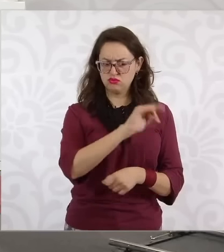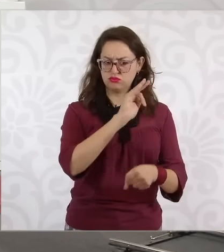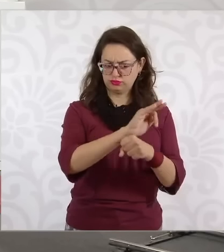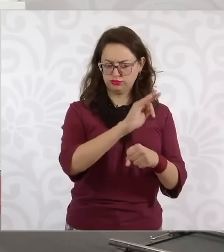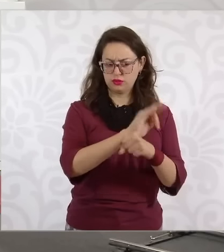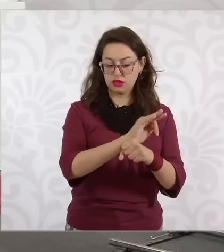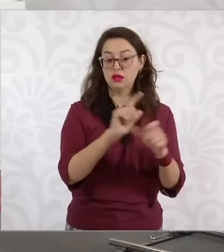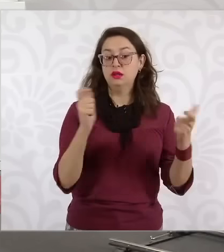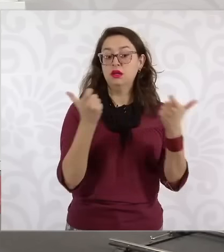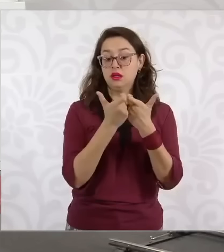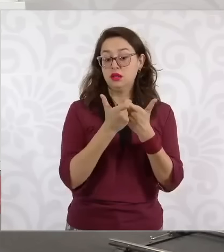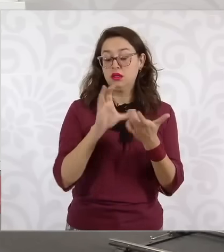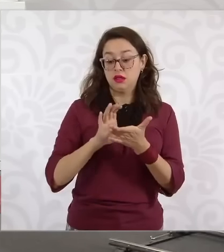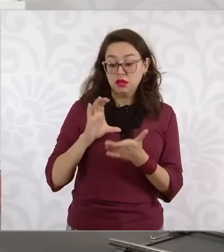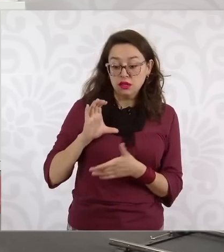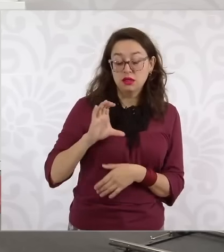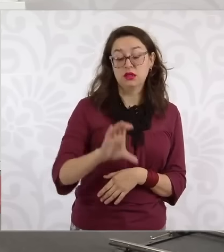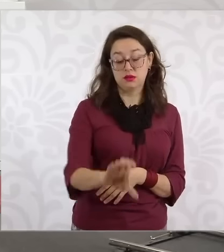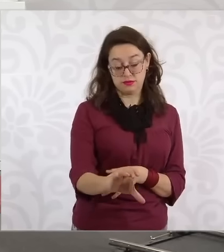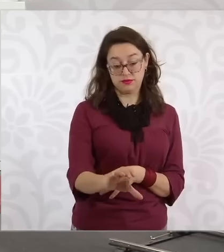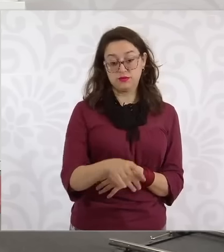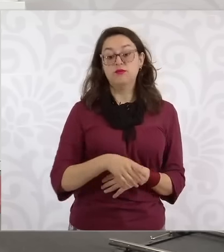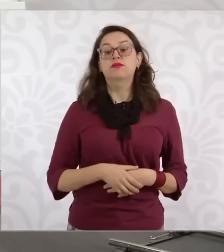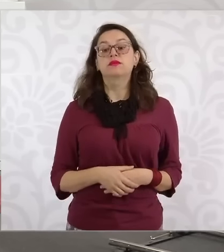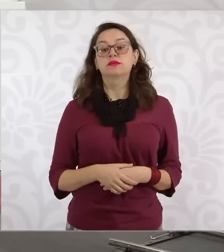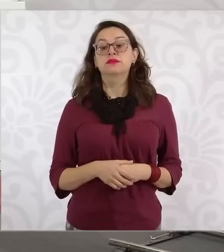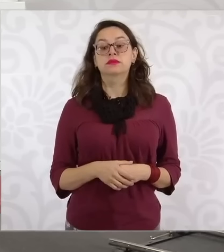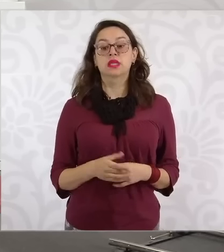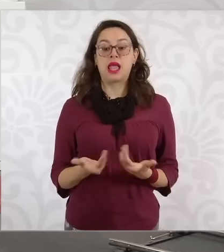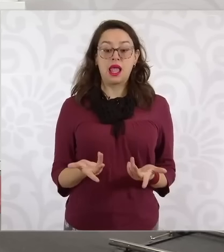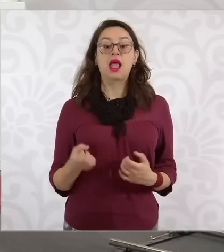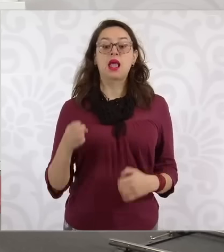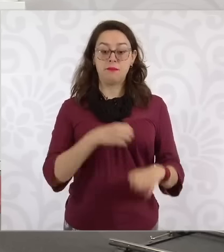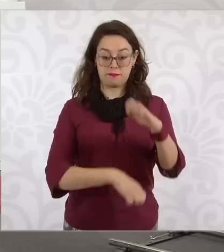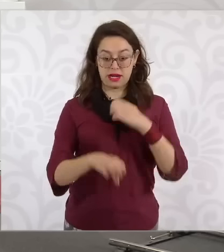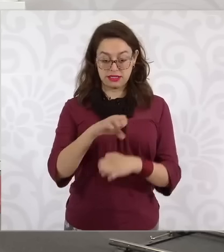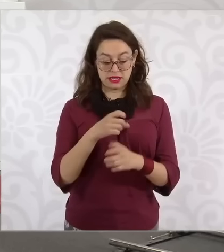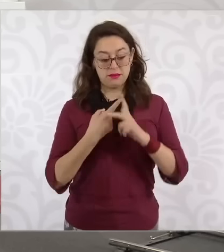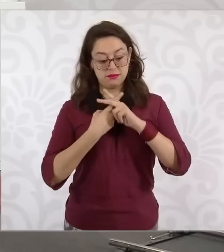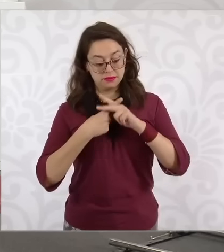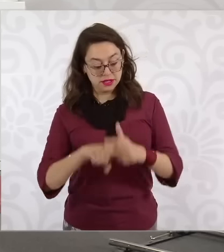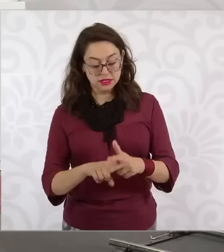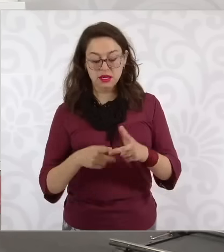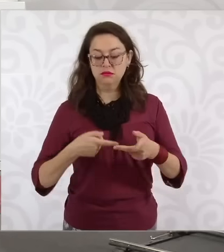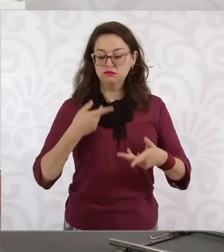la inversión al inicio. La empresa desarrolla el proyecto de infraestructura atendiendo todas